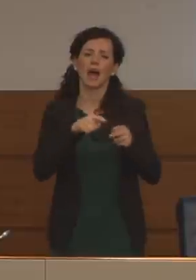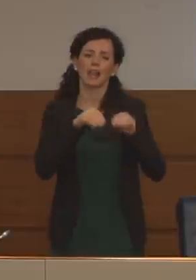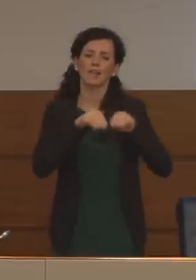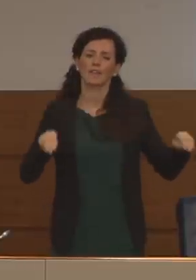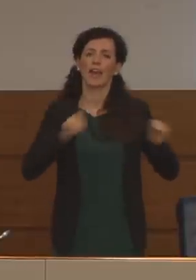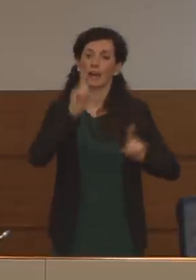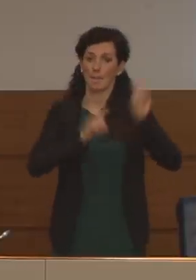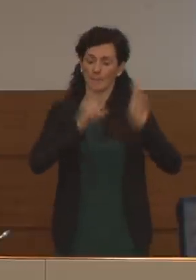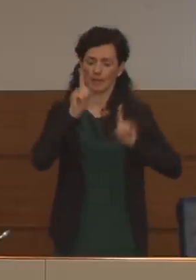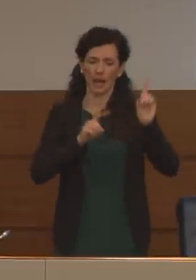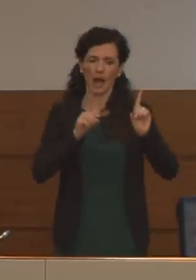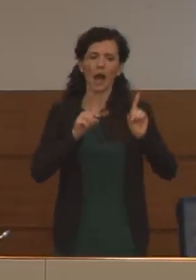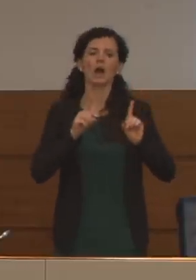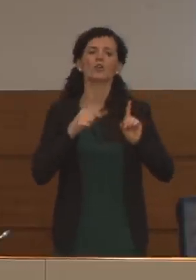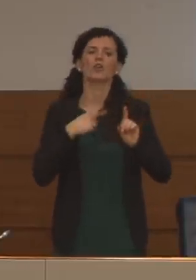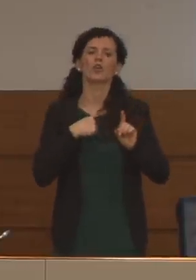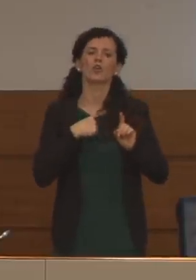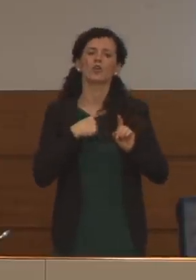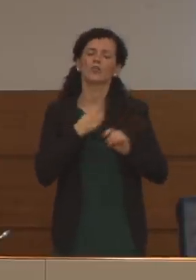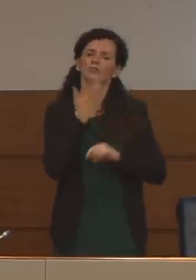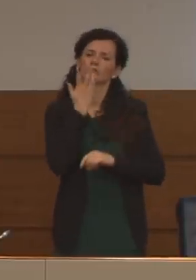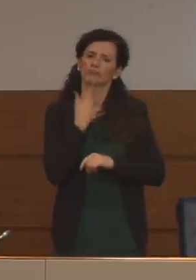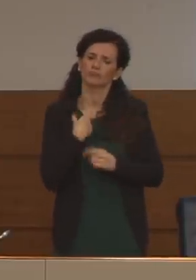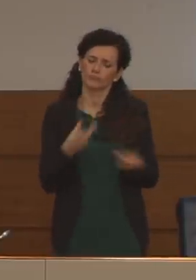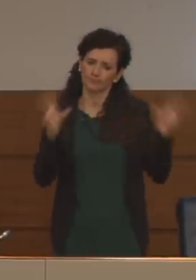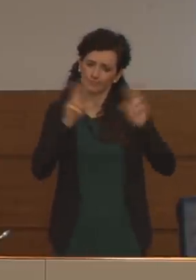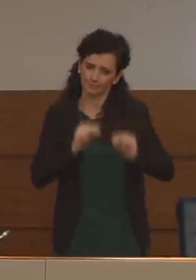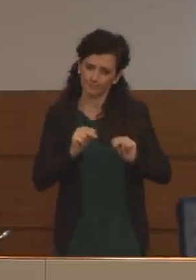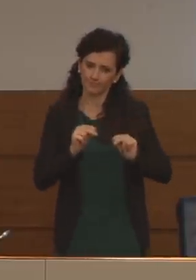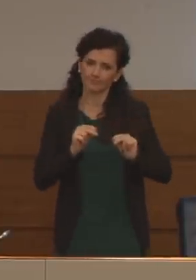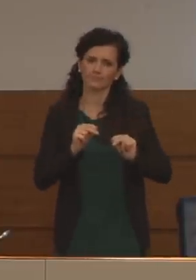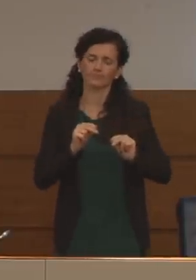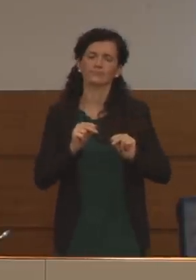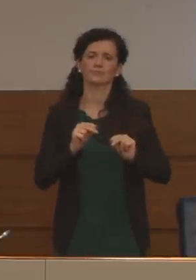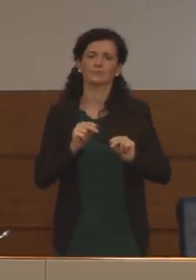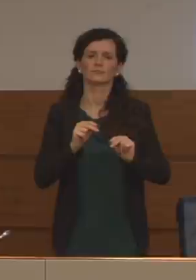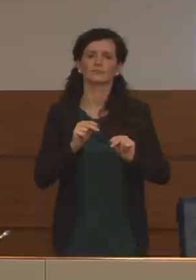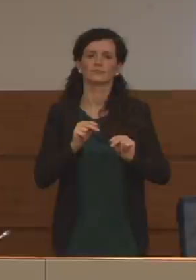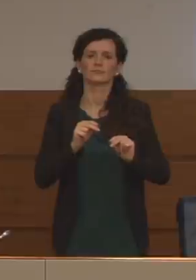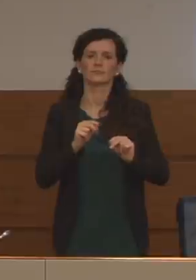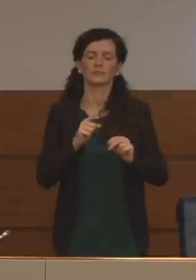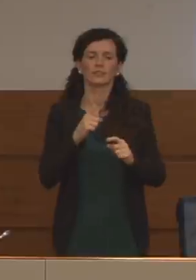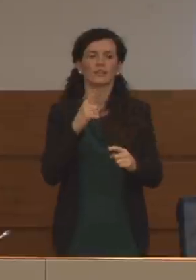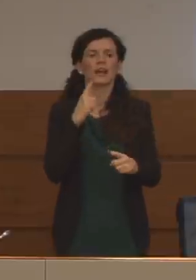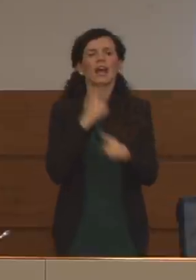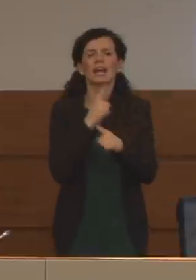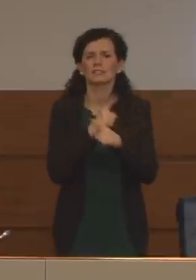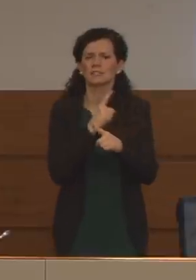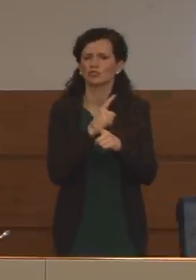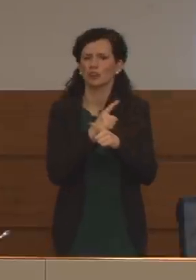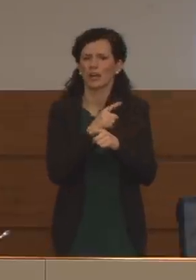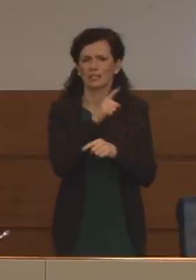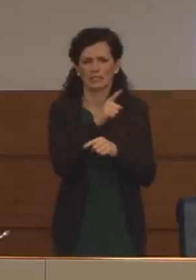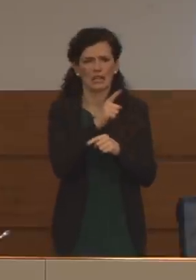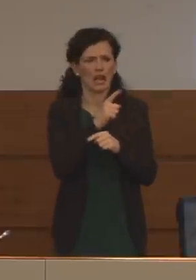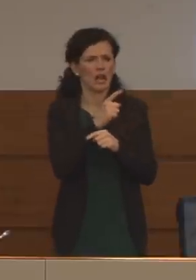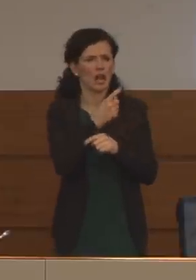voglio ribadire che sono state rappresentate le difficoltà e sono